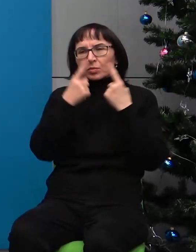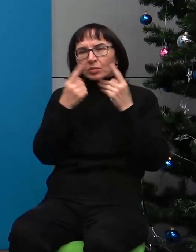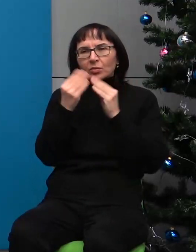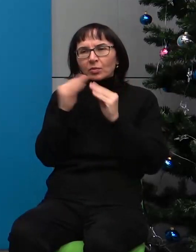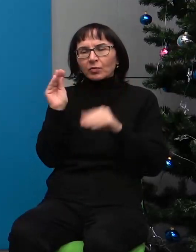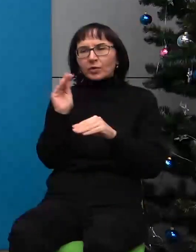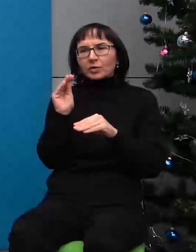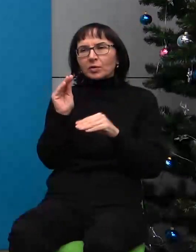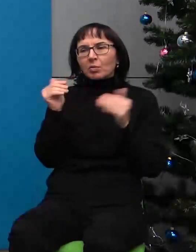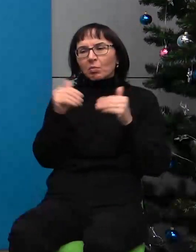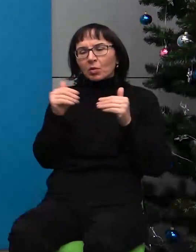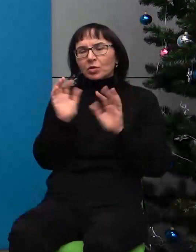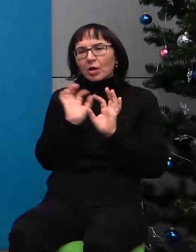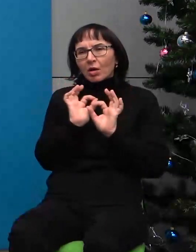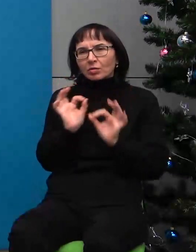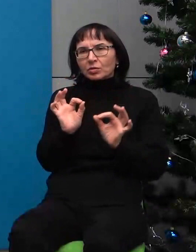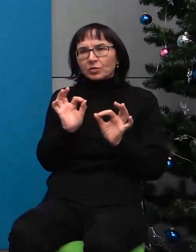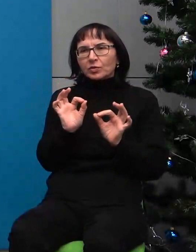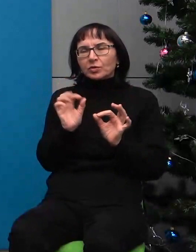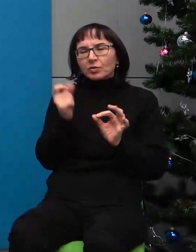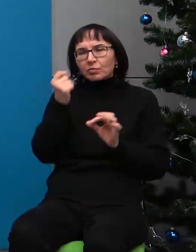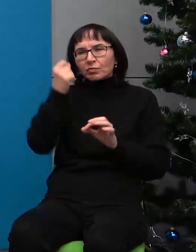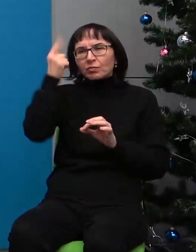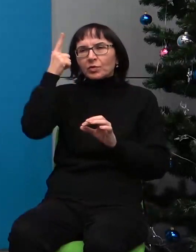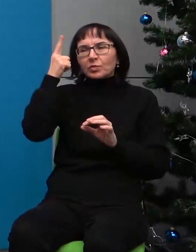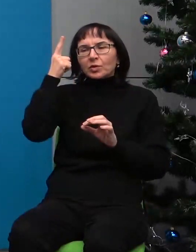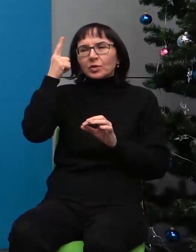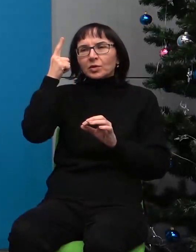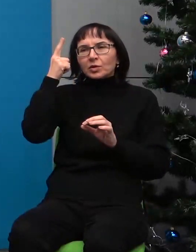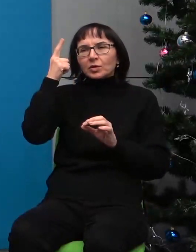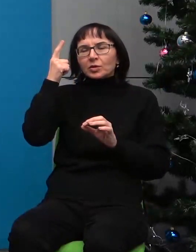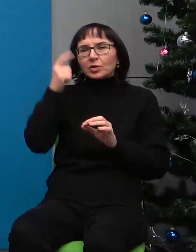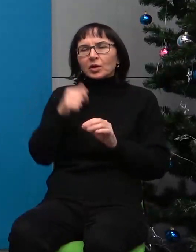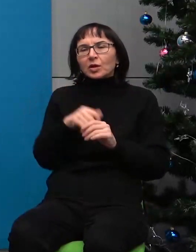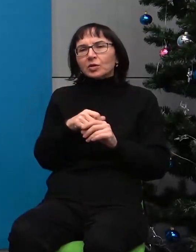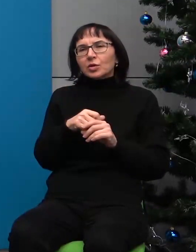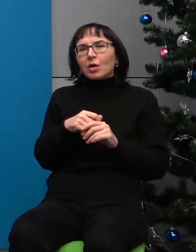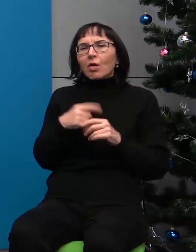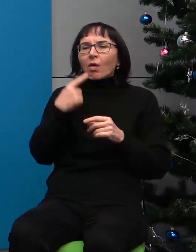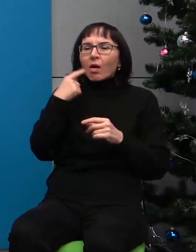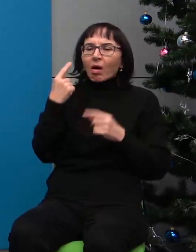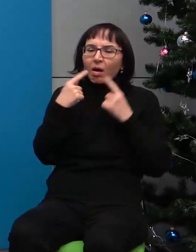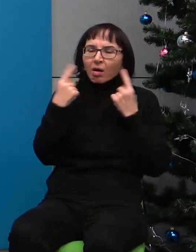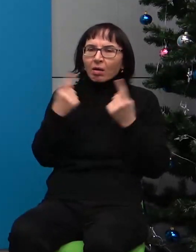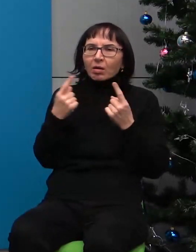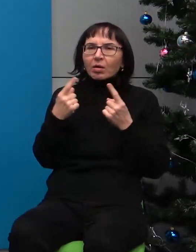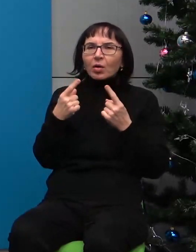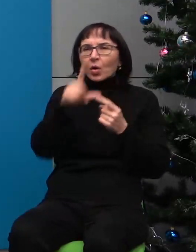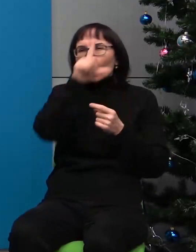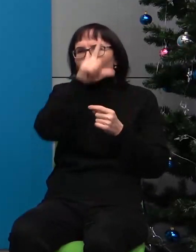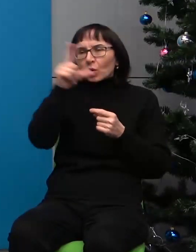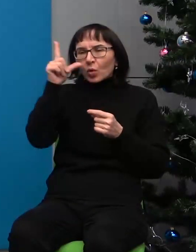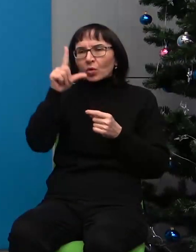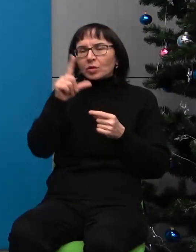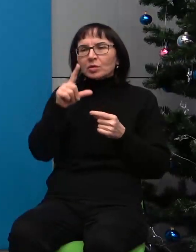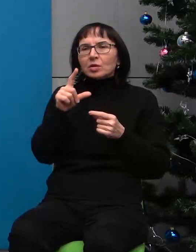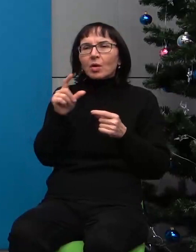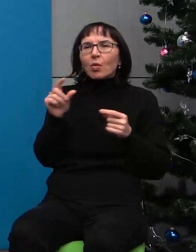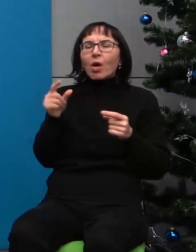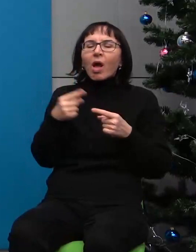Że można oczywiście wymyślić jakieś fikcyjne fabuły, mówić, że ludzie są zawsze okrutni, że ludzie ludziom zgotowali ten los.